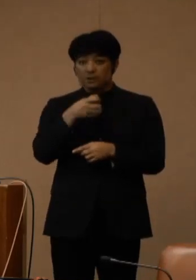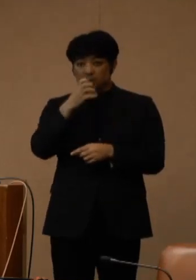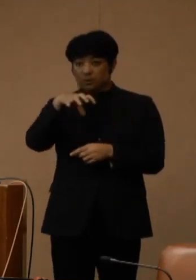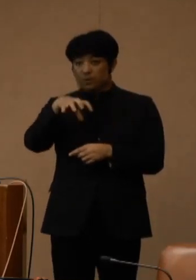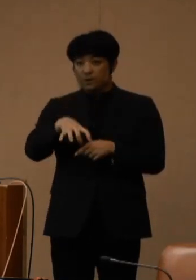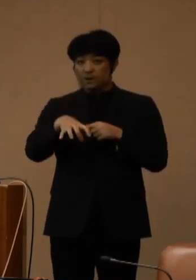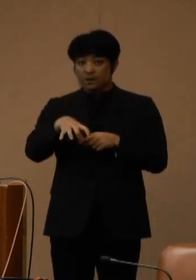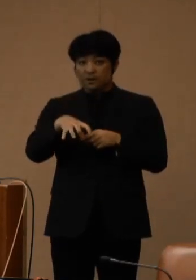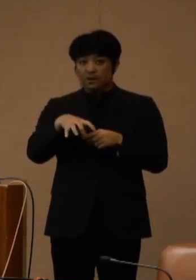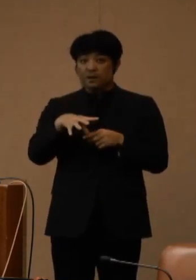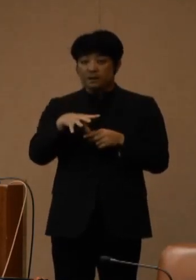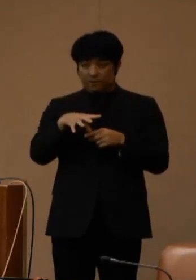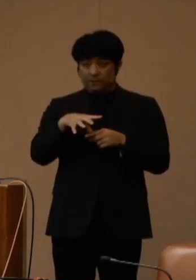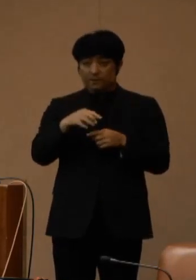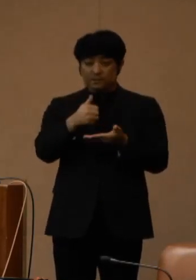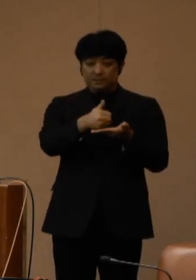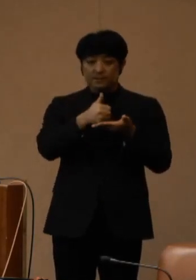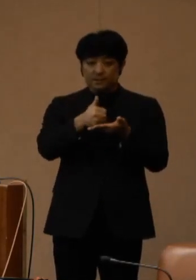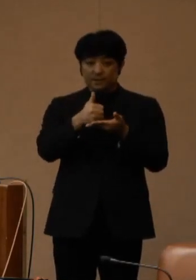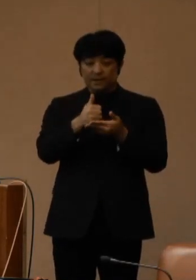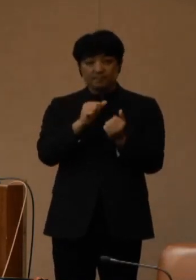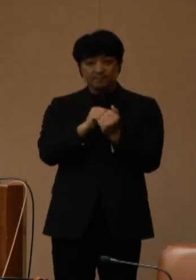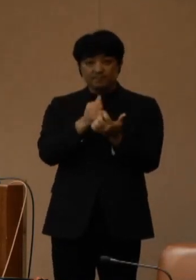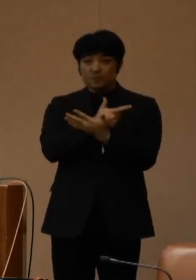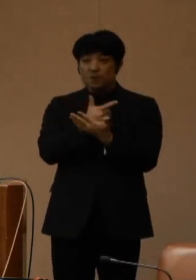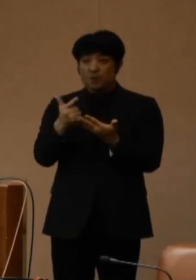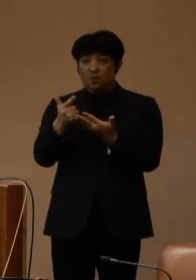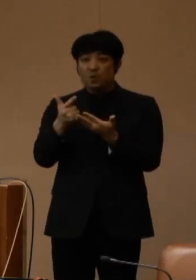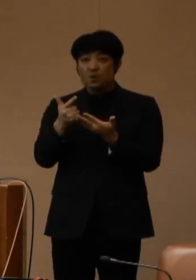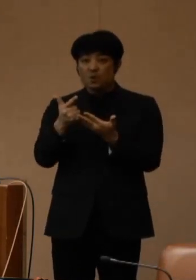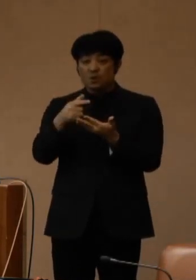接待を伴う遊興施設等においては、